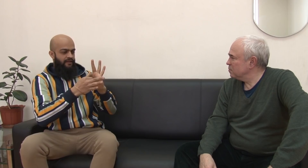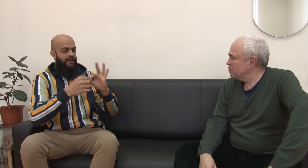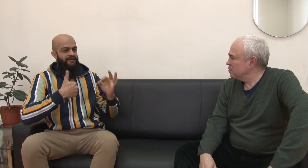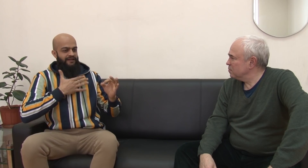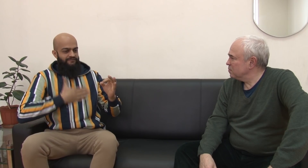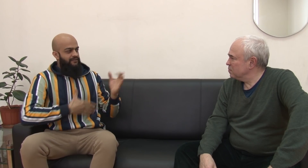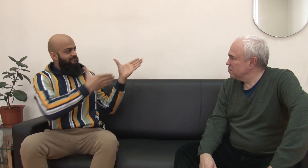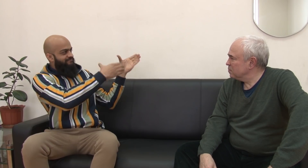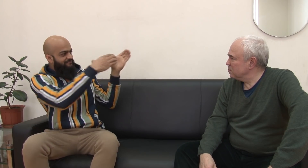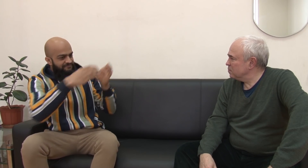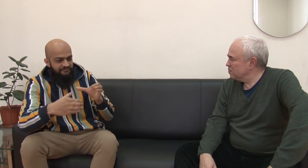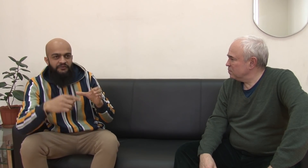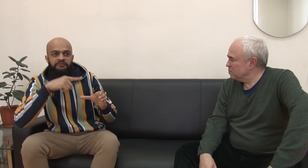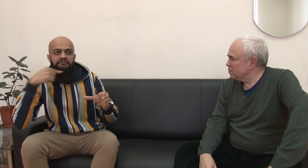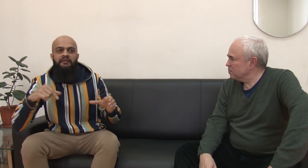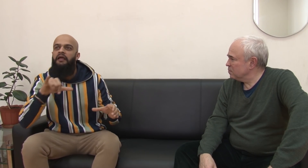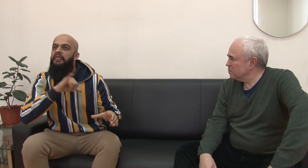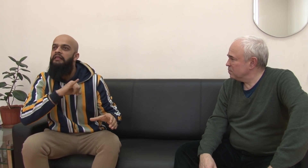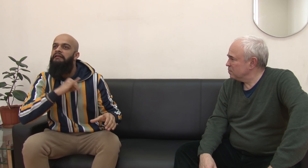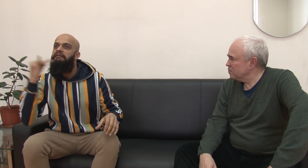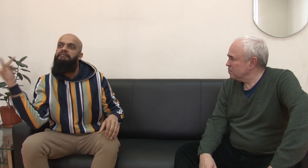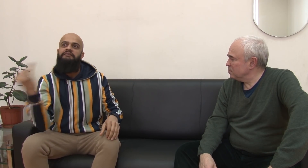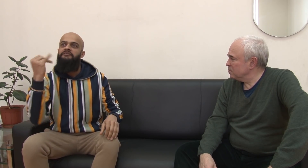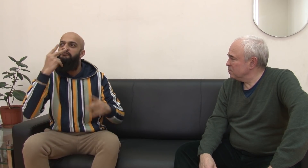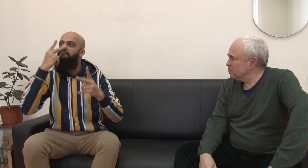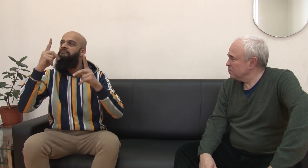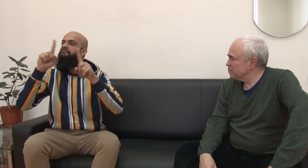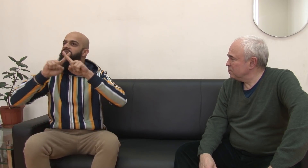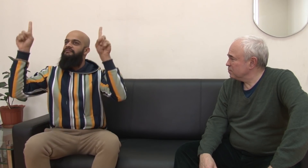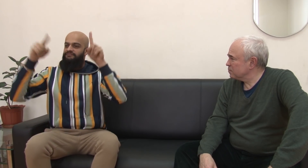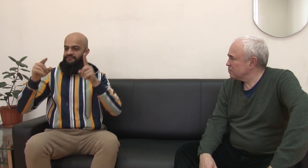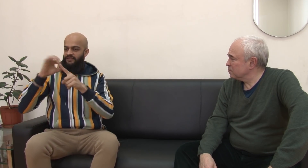Пусть группы приезжают из Пакистана в Россию и открывают для себя ее культуру